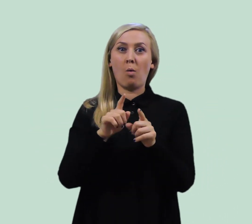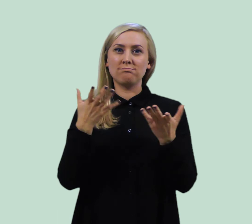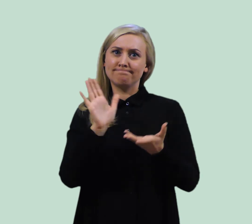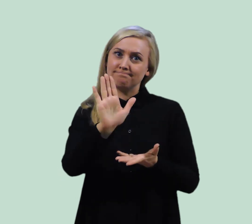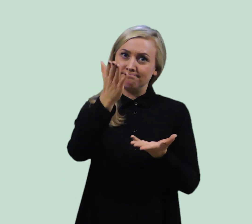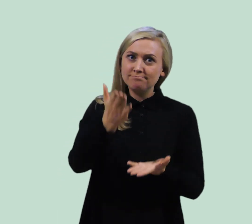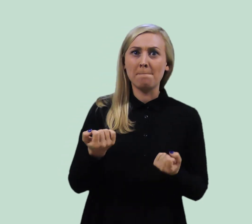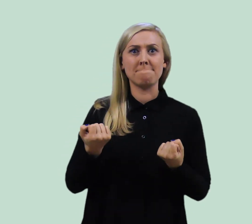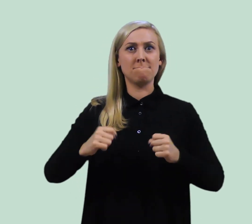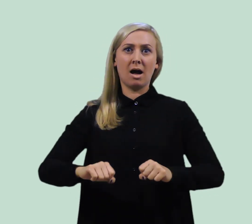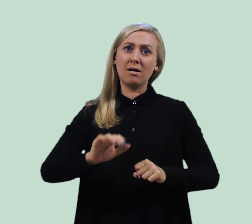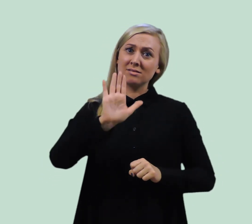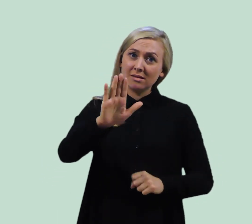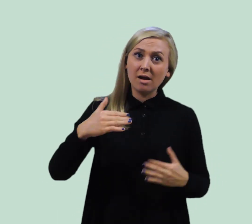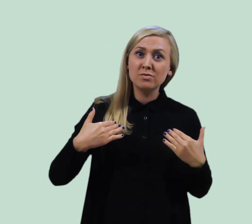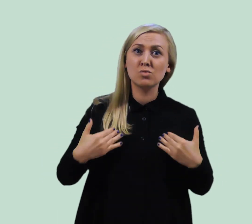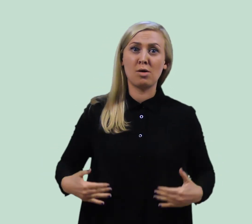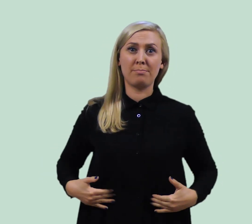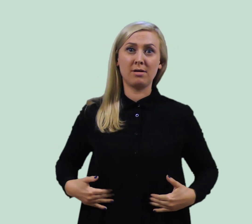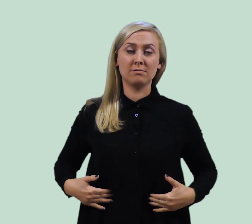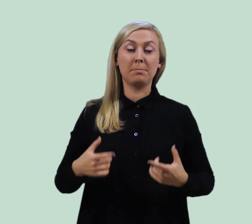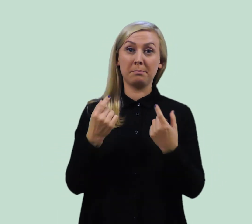sondern es geht um Macht über dich und deinen Körper.